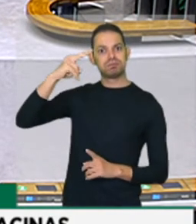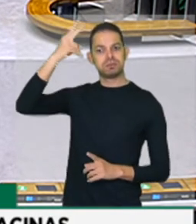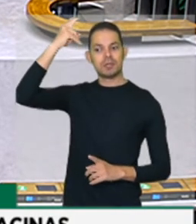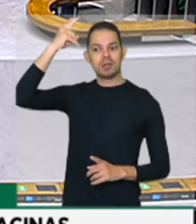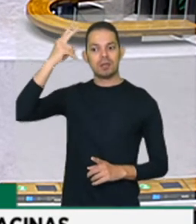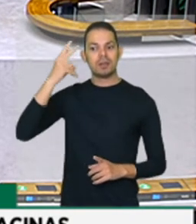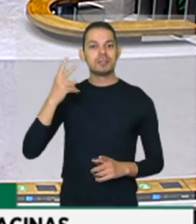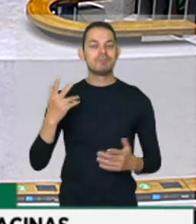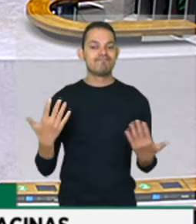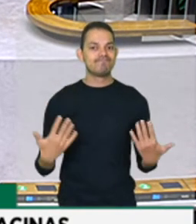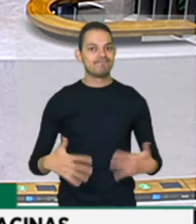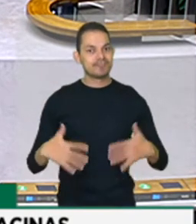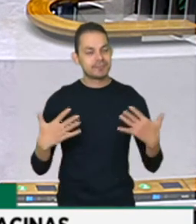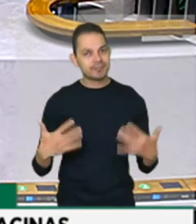TODOS NÓS SABEMOS O QUE ISSO ESTÁ SIGNIFICANDO PARA O